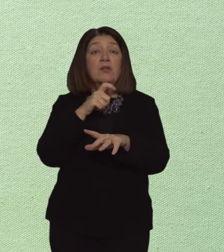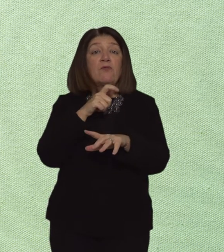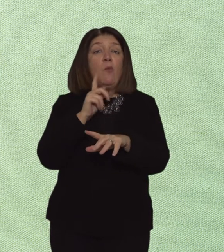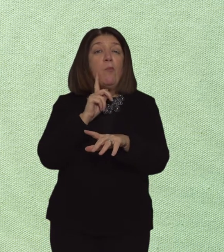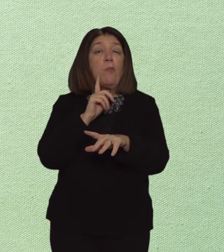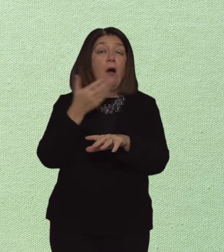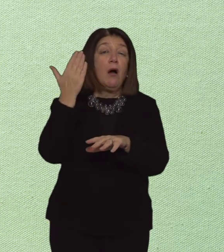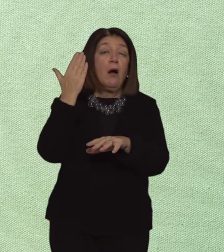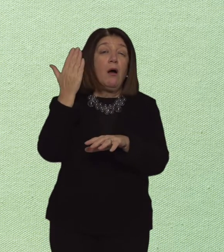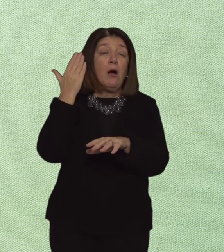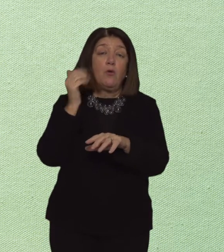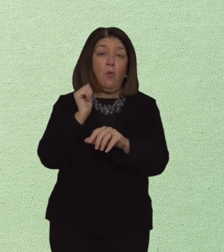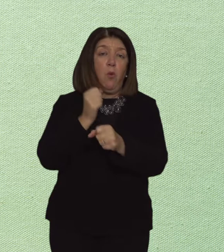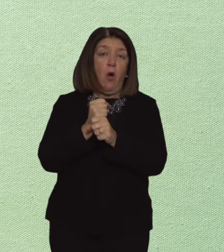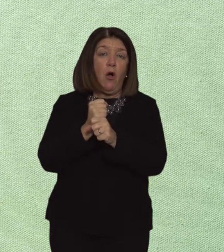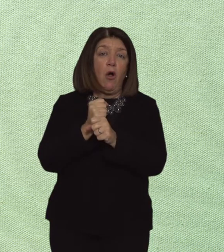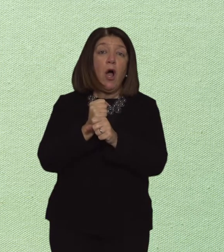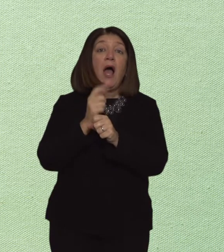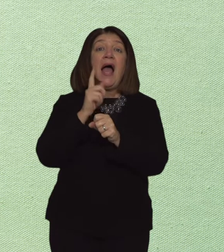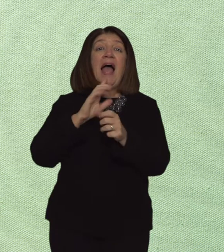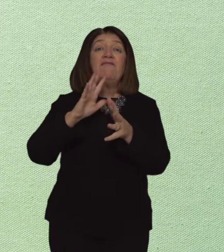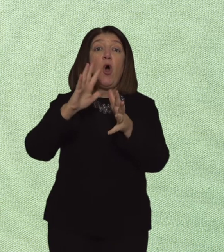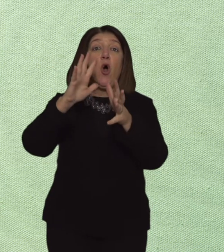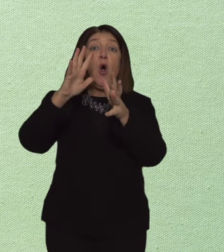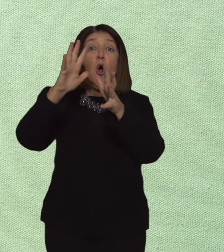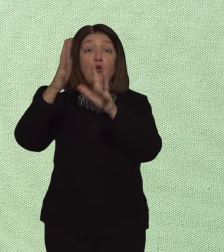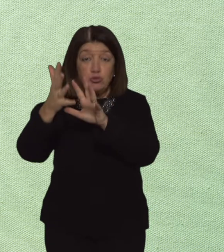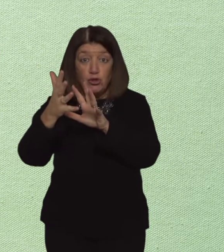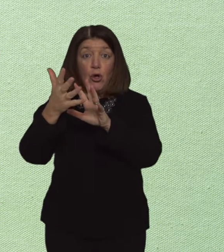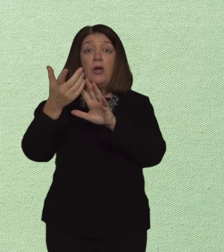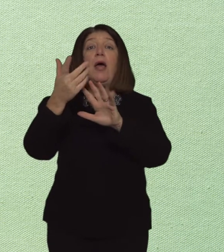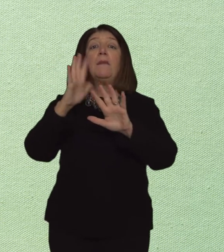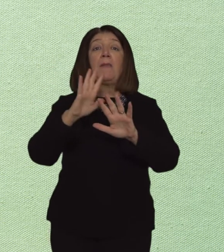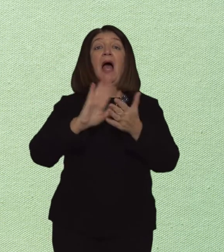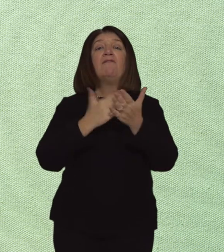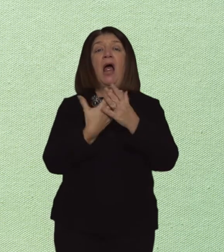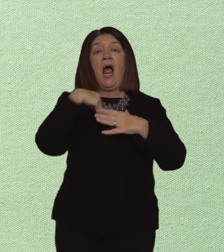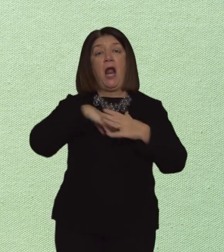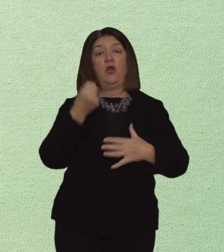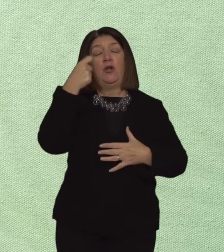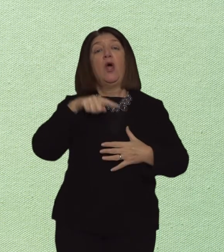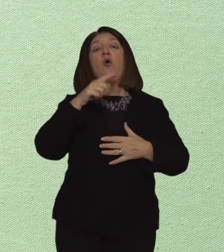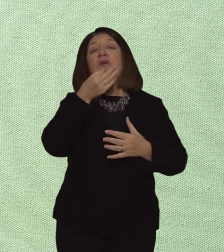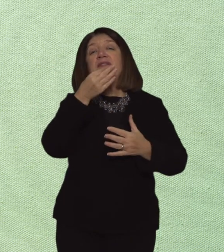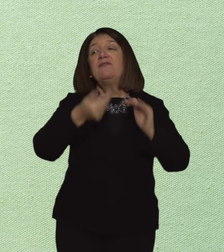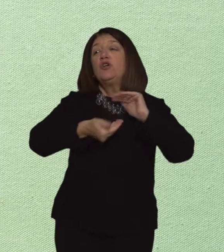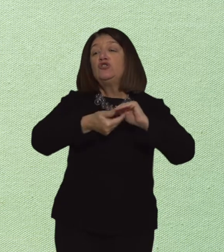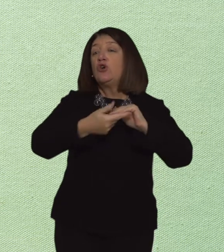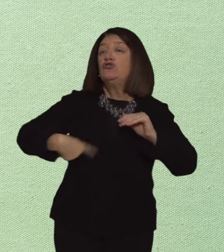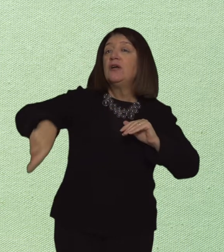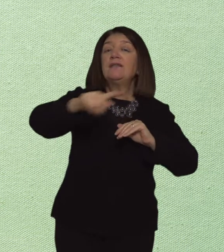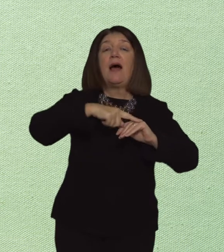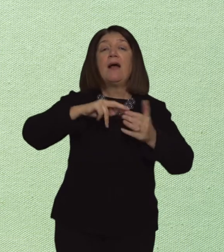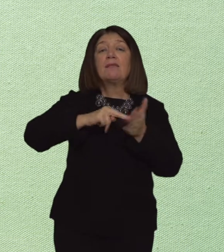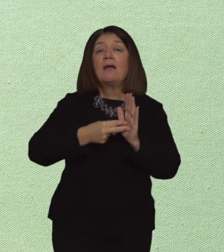noi esprimiamo all'interno della società tecnica appunto, noi ci ricorderemo e sapremo